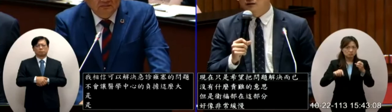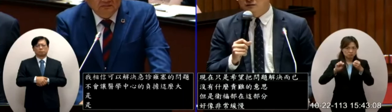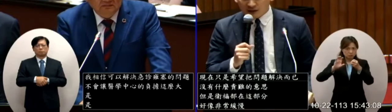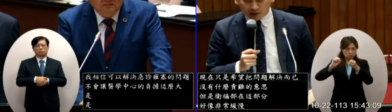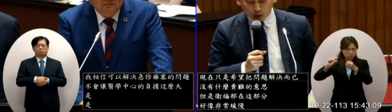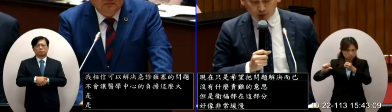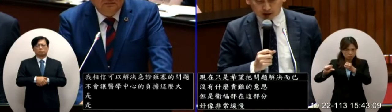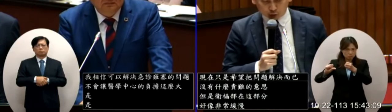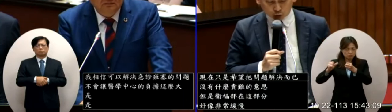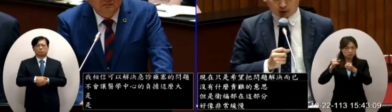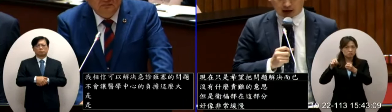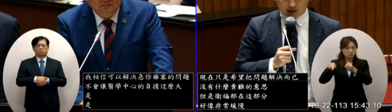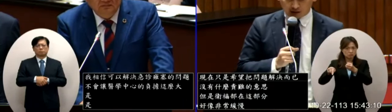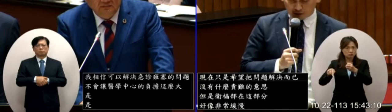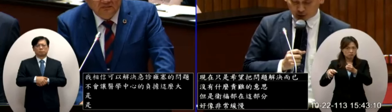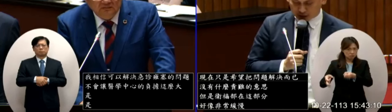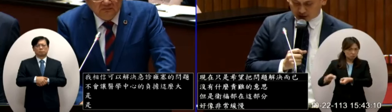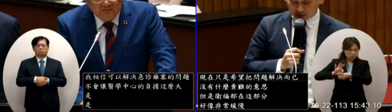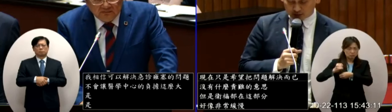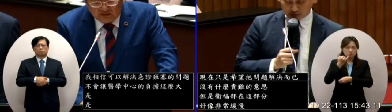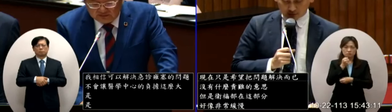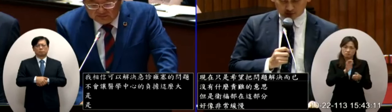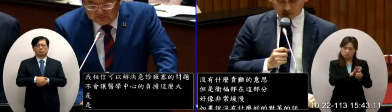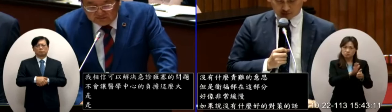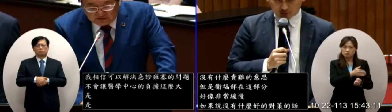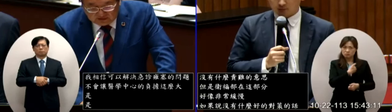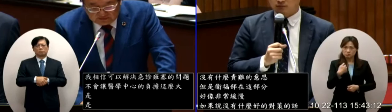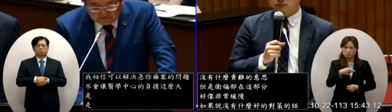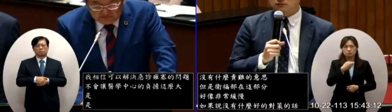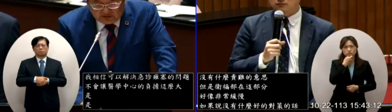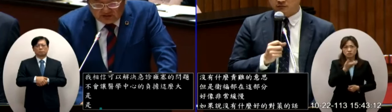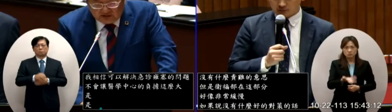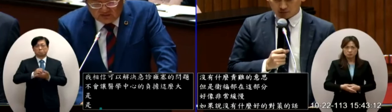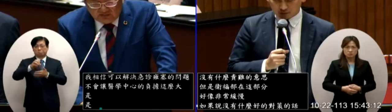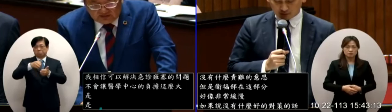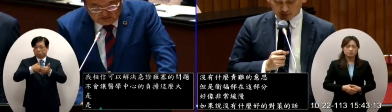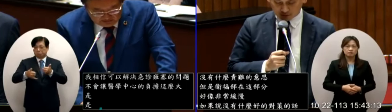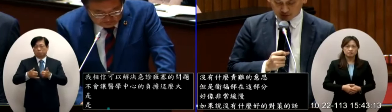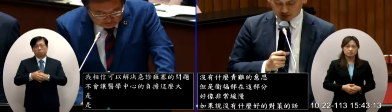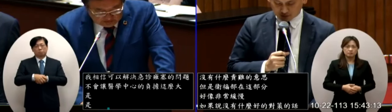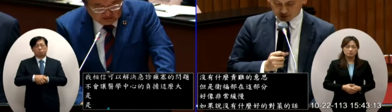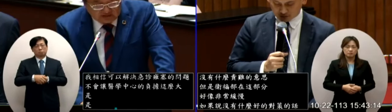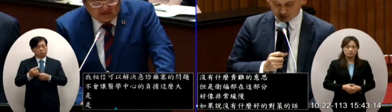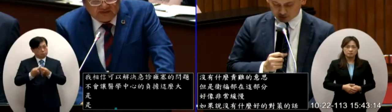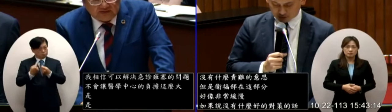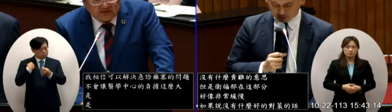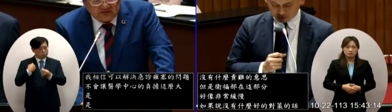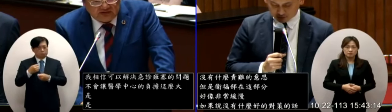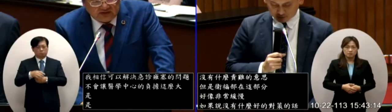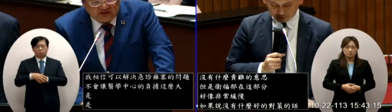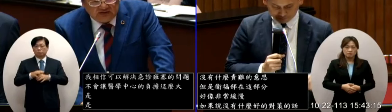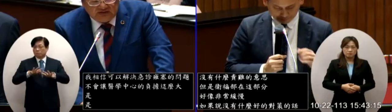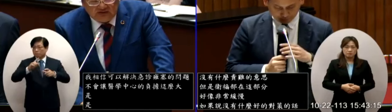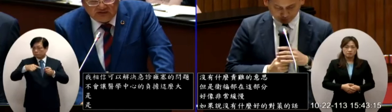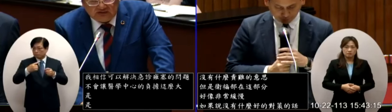這看你願不願意做啦 好不好部長 報告委員 我們去年 就今年第一季第二季